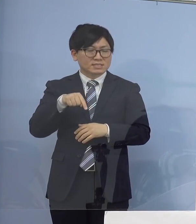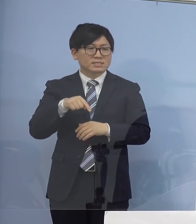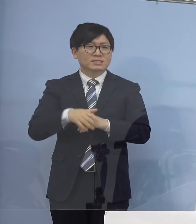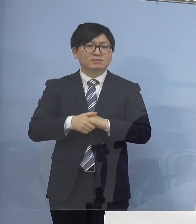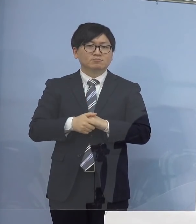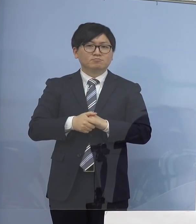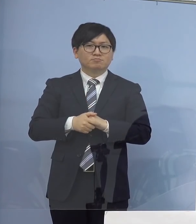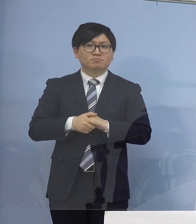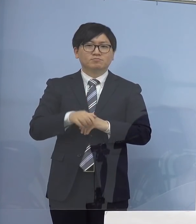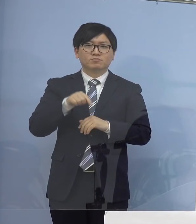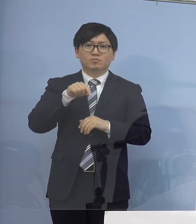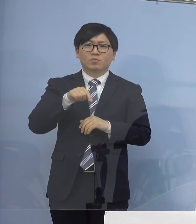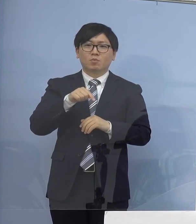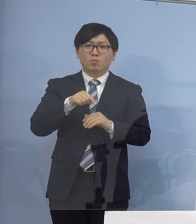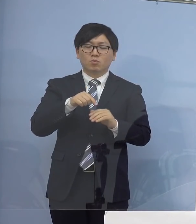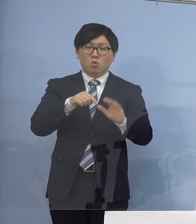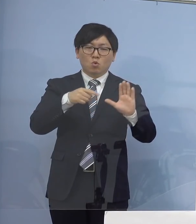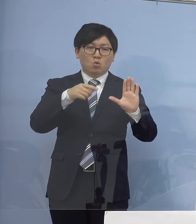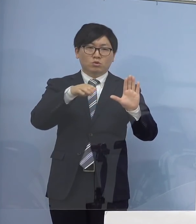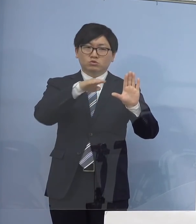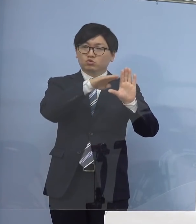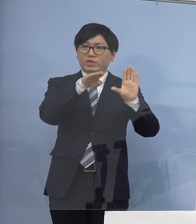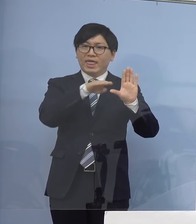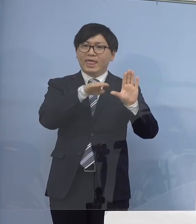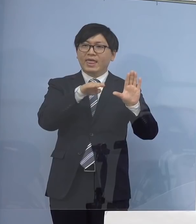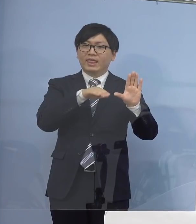いわゆるステージ指標 この見直しをやろうと